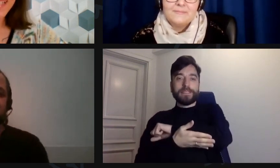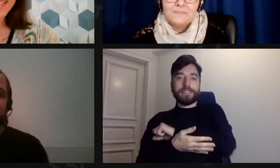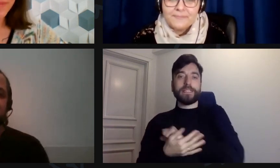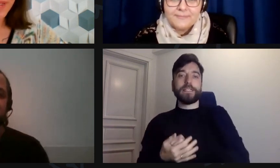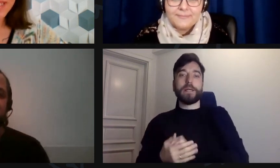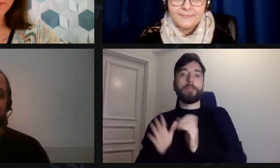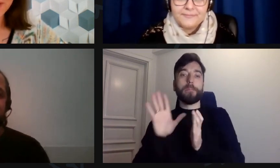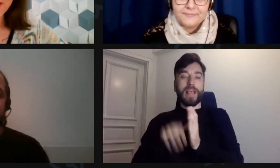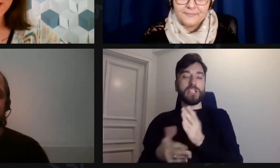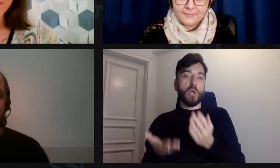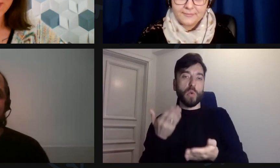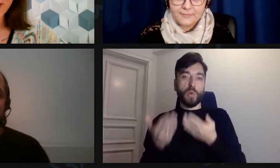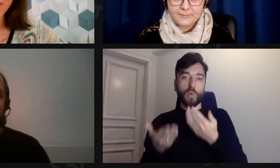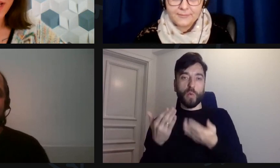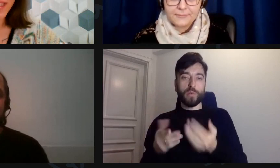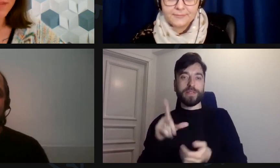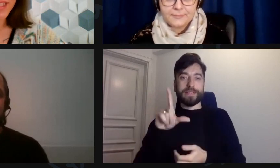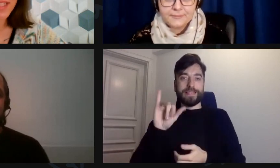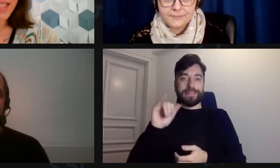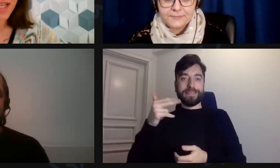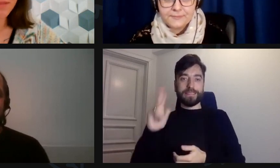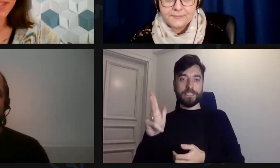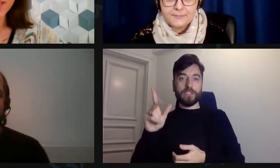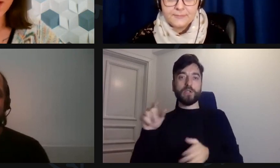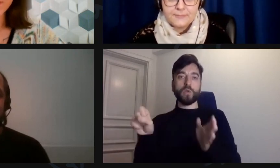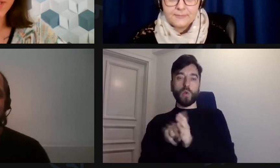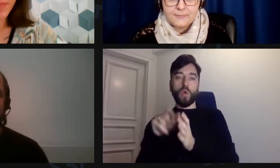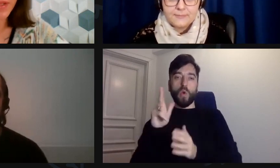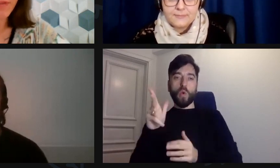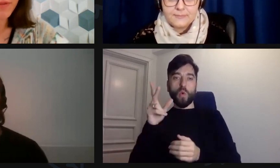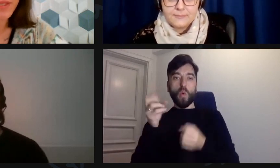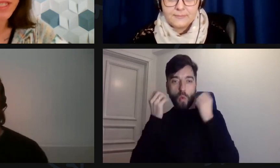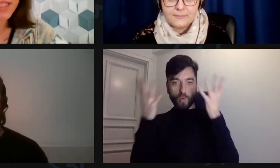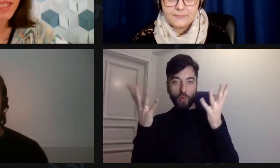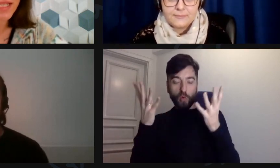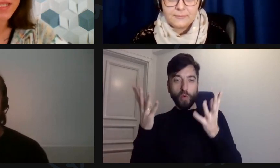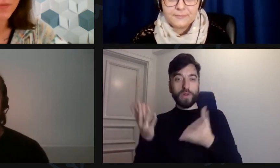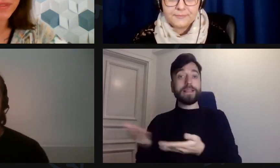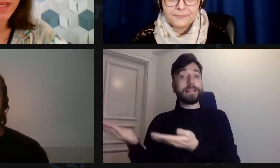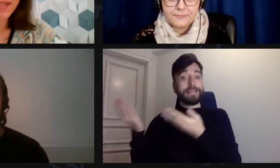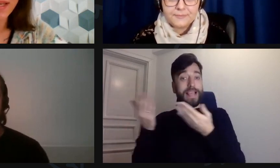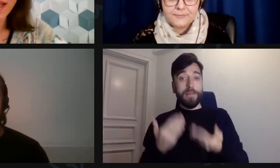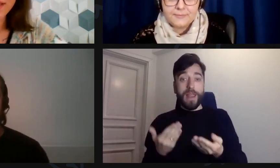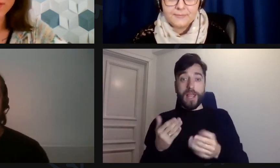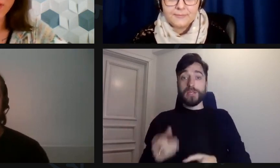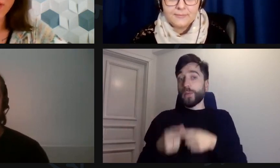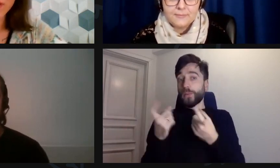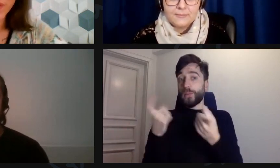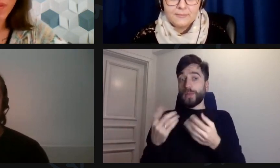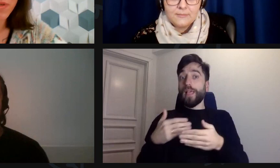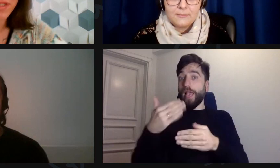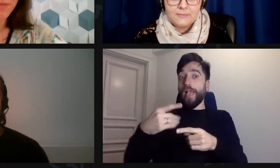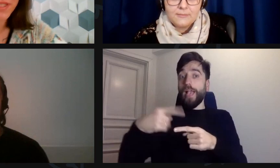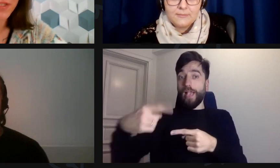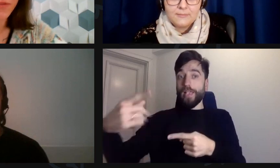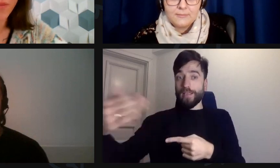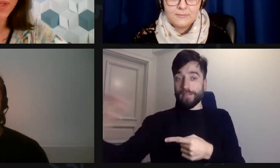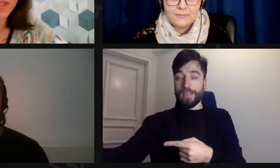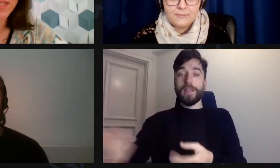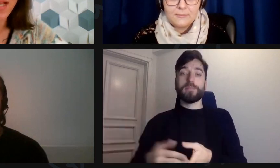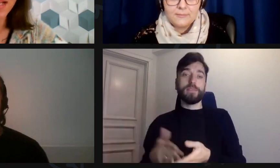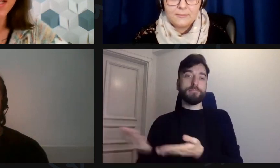Zapraszam także na kolejne wydarzenia, jeżeli by się pojawiły jakieś pytania śmiało można pisać w komentarzach